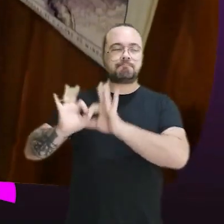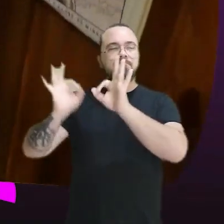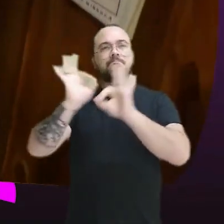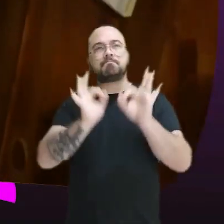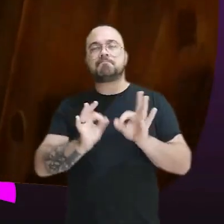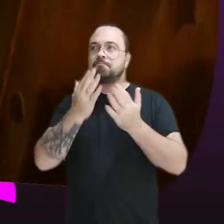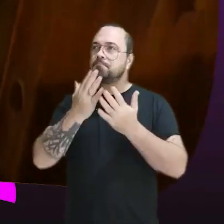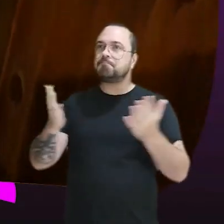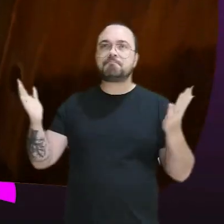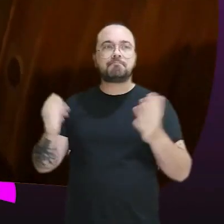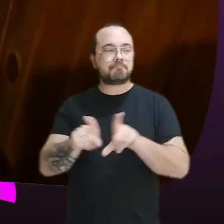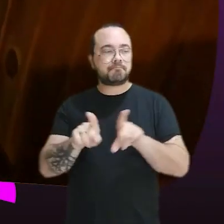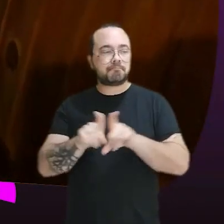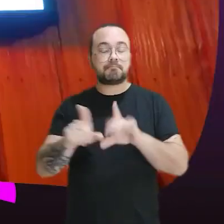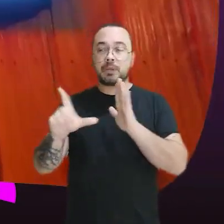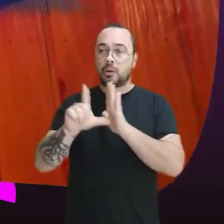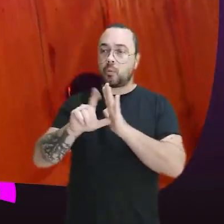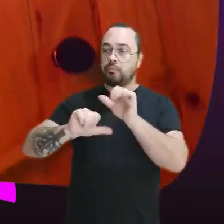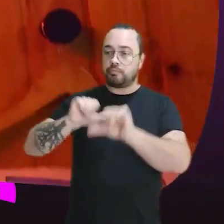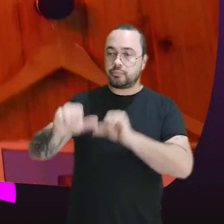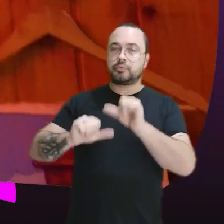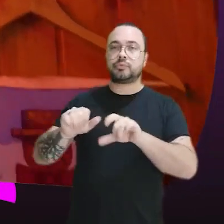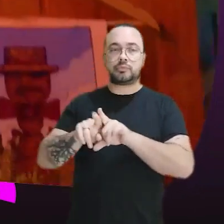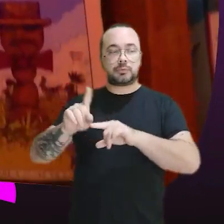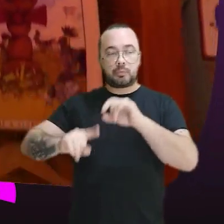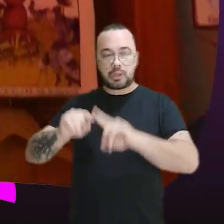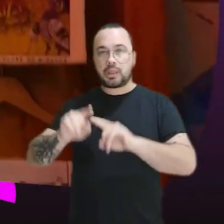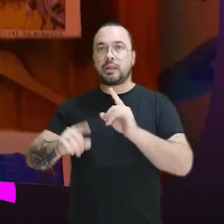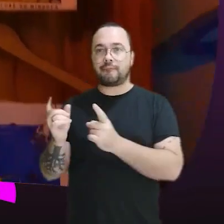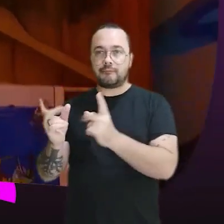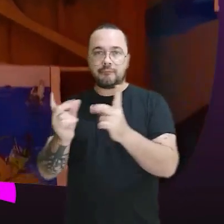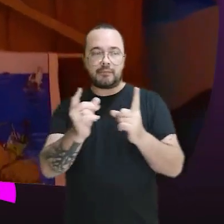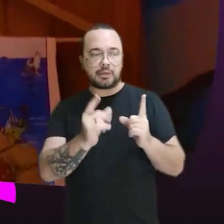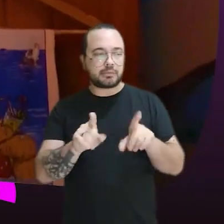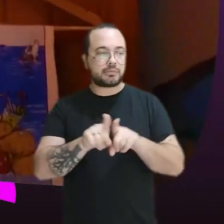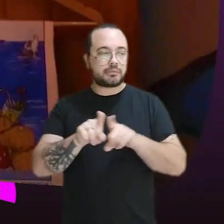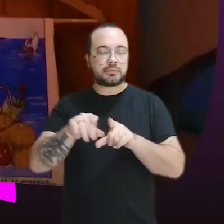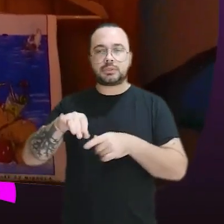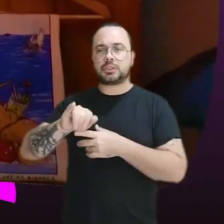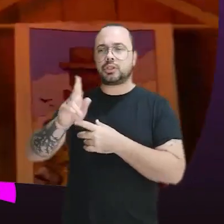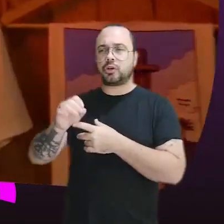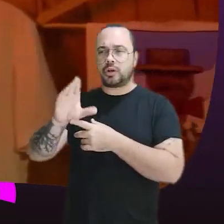E aí, a gente tá com uma lojinha nova, a gente tá com produtos novos aqui, lançamentos do Minhocazine. Enfim, é o lugar